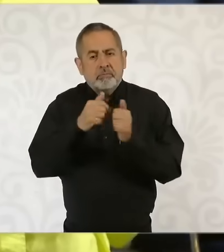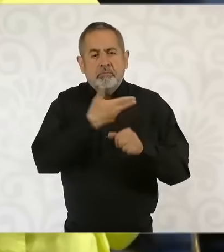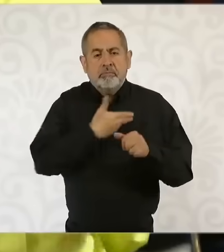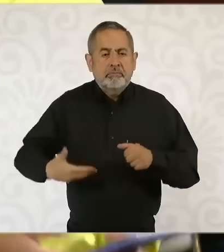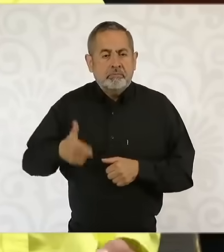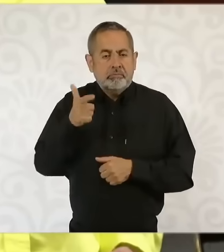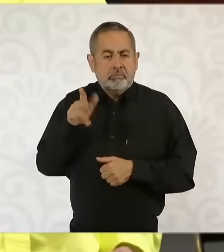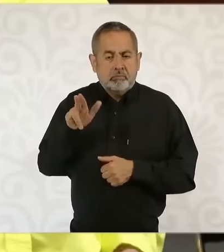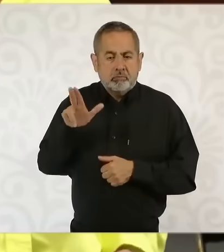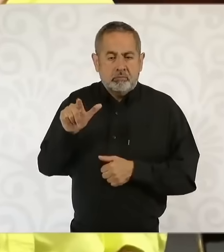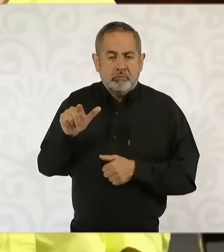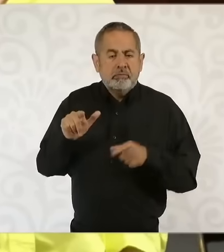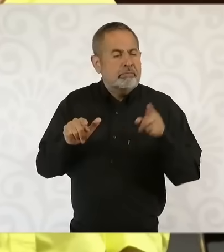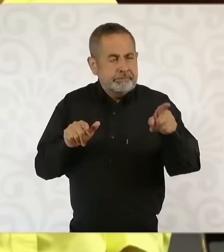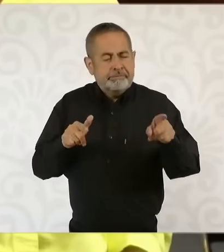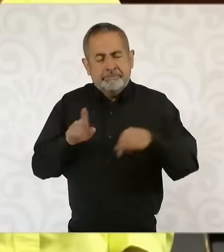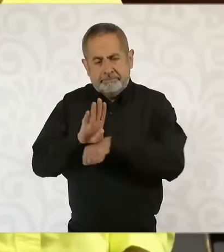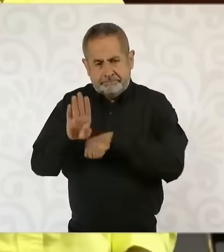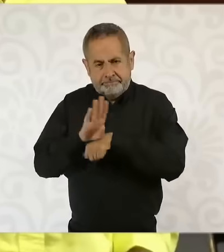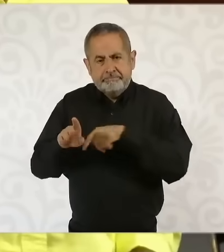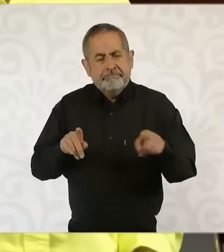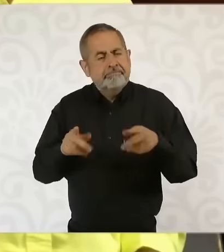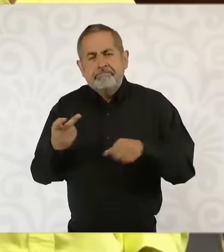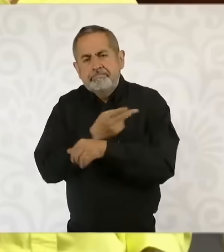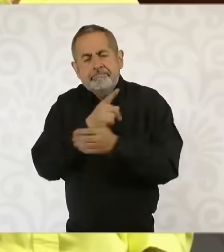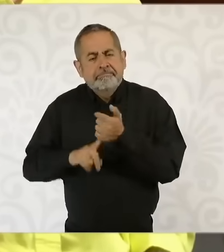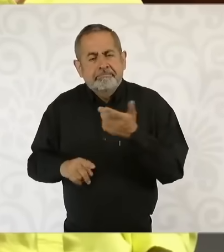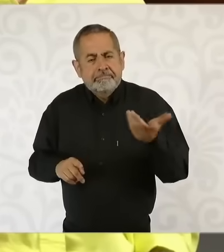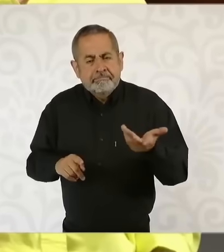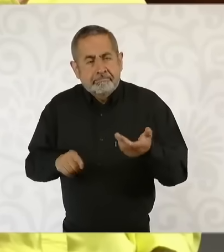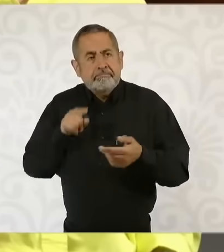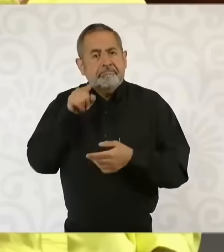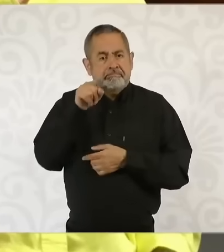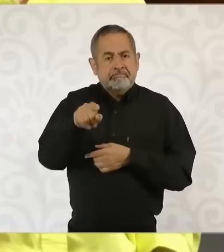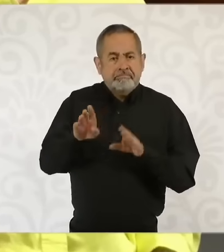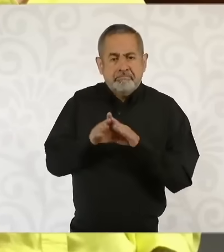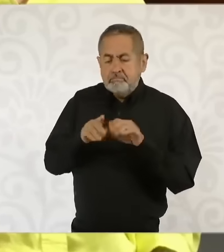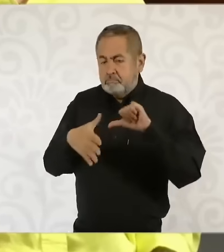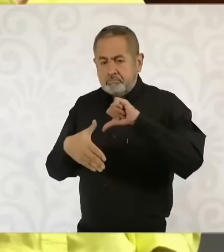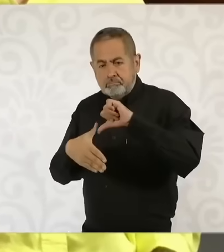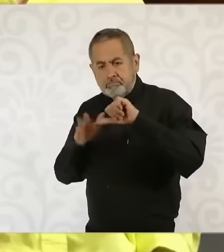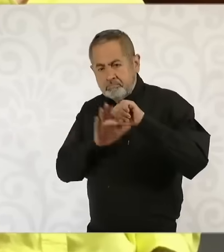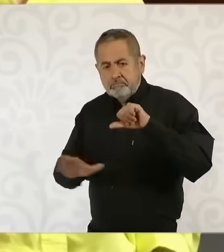si ahí se planteó este asunto de que se abre el mercado brasileño para el aguacate mexicano,